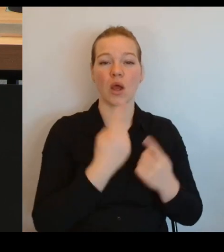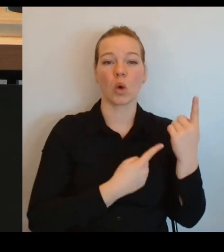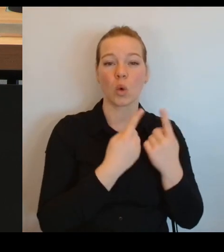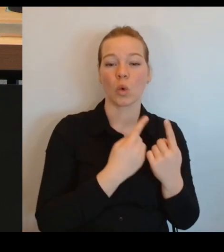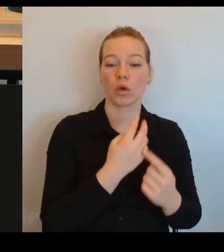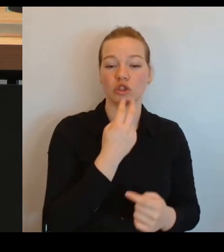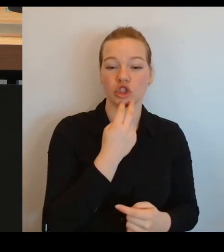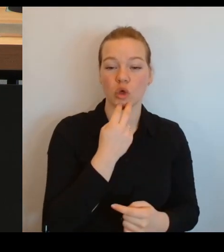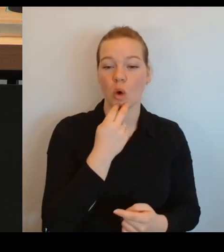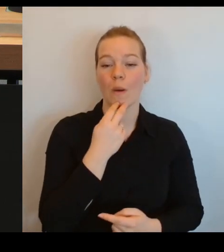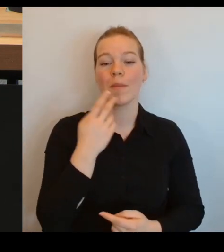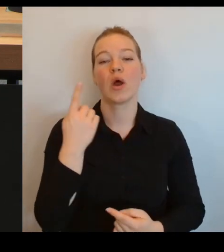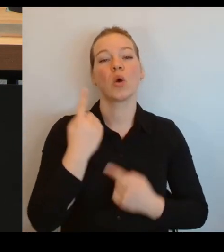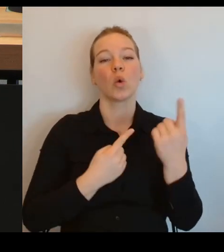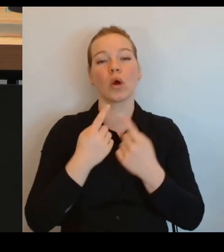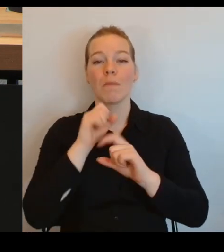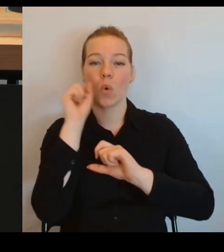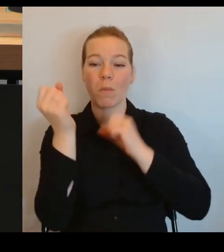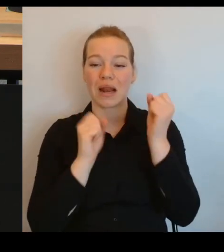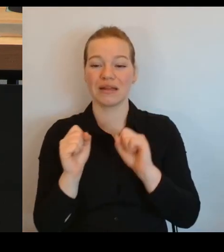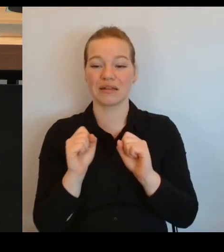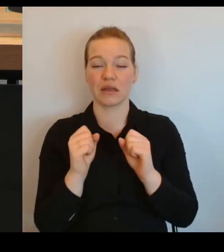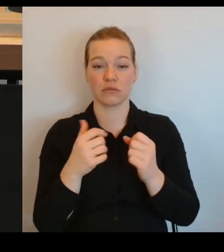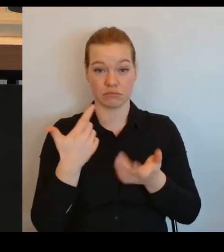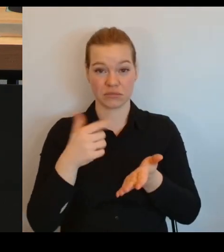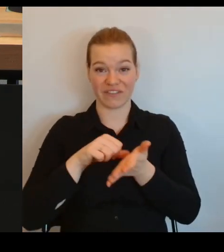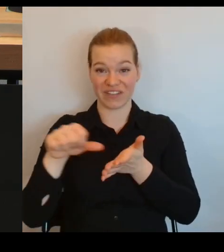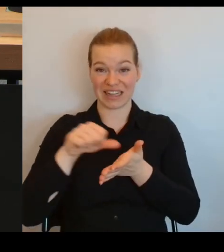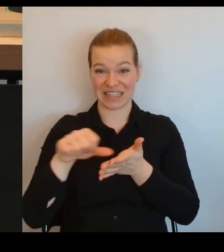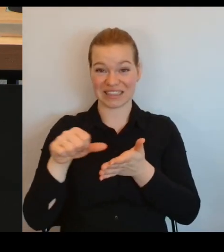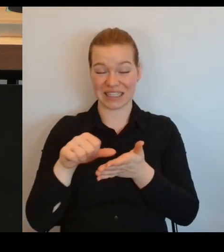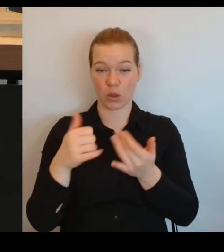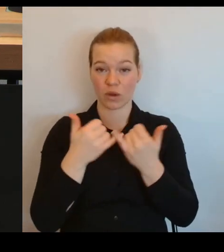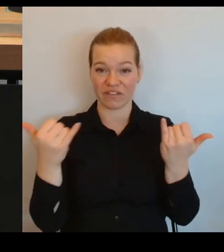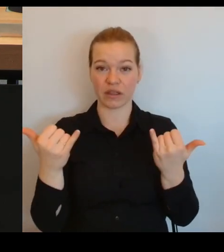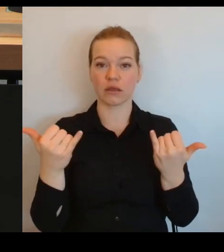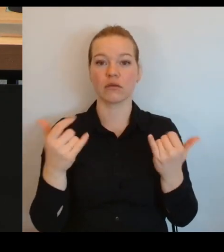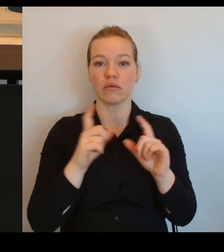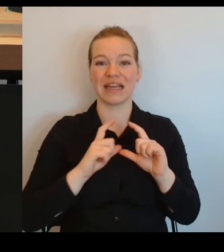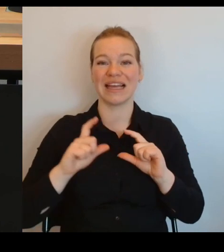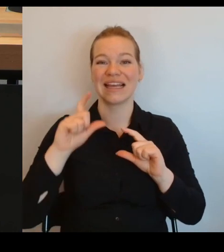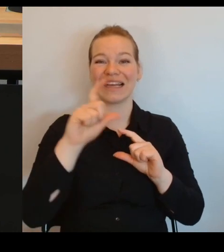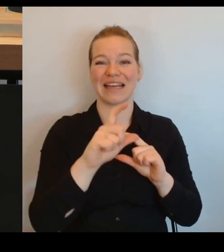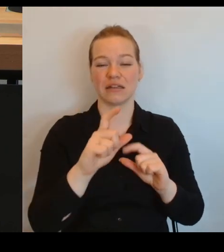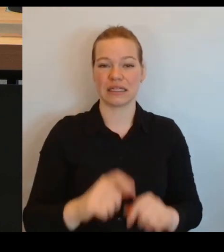Mögliche Finanzierungsinstrumente sind in den letzten Wochen seit Scheitern des Sondervermögens verschiedentlich diskutiert worden